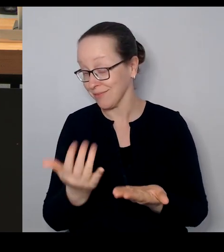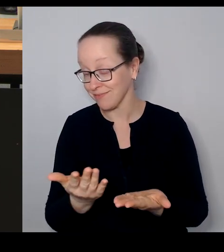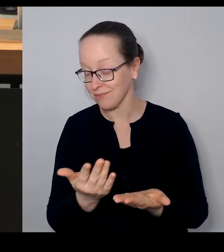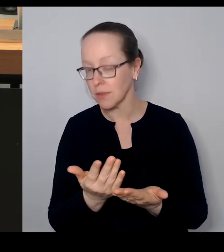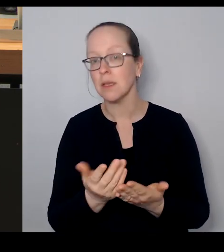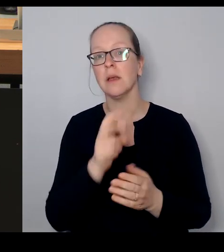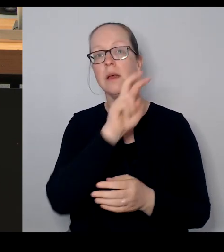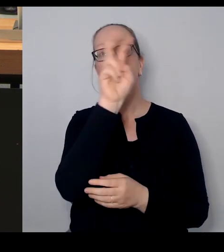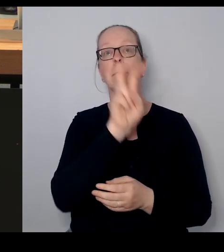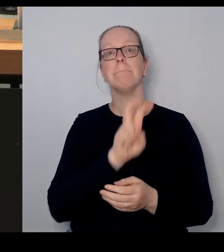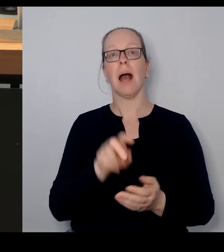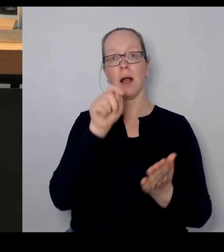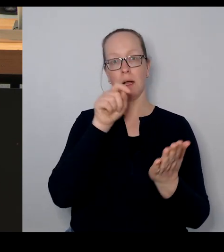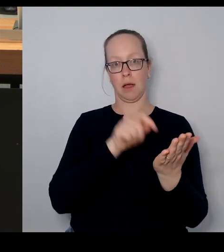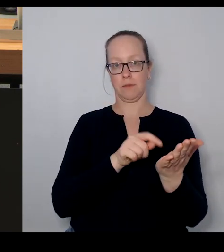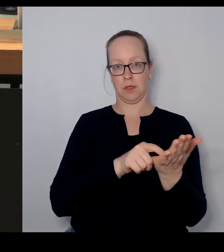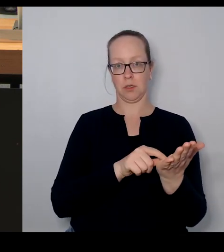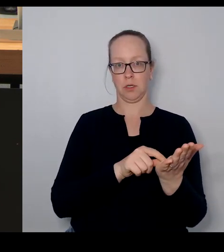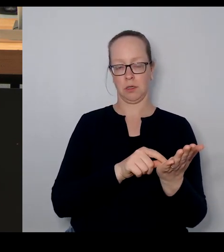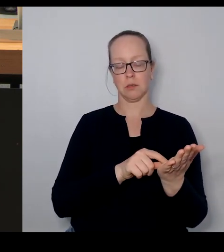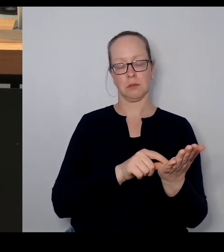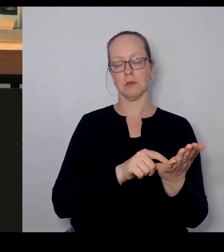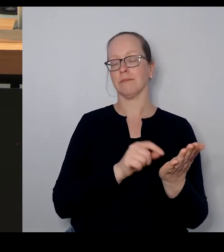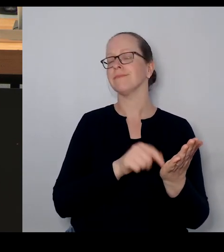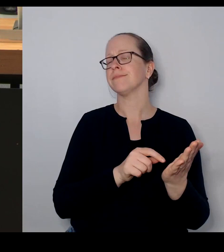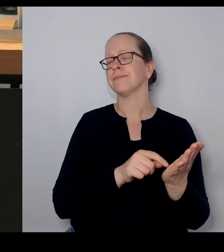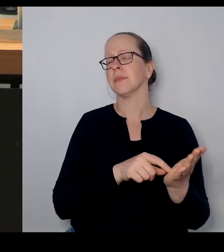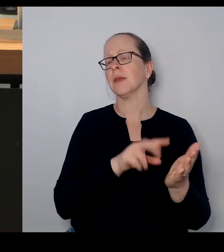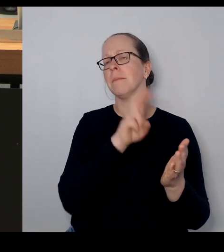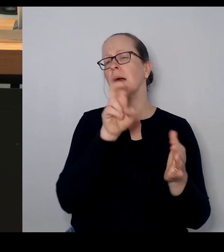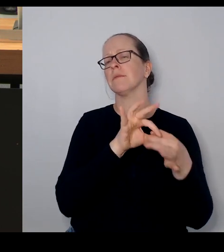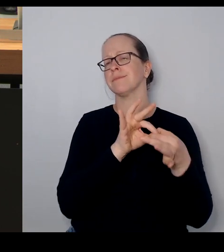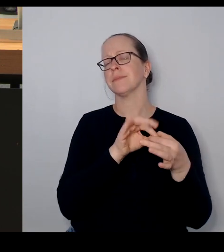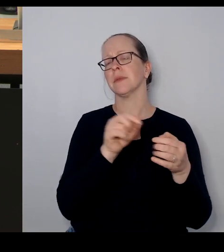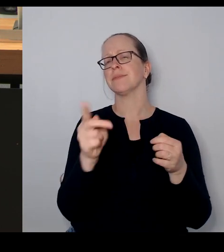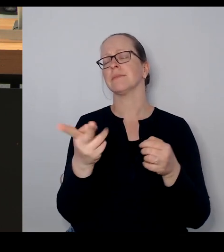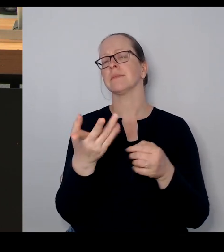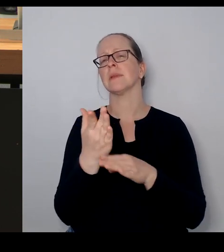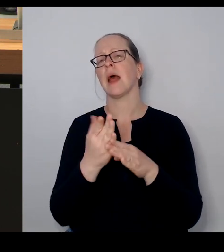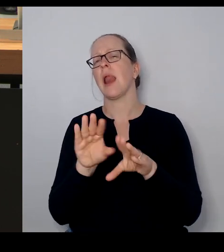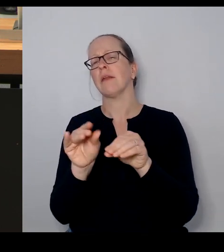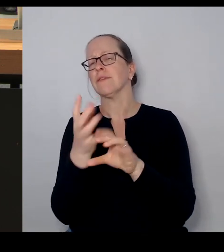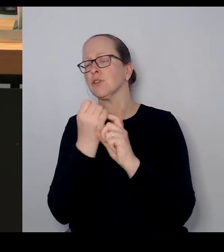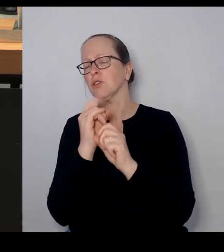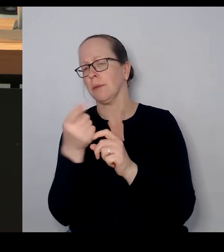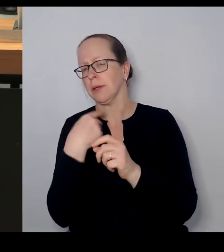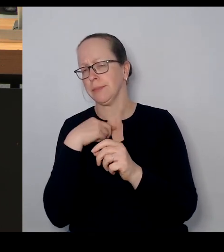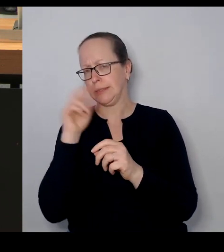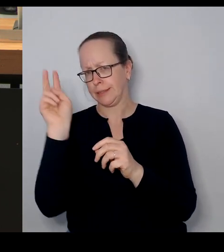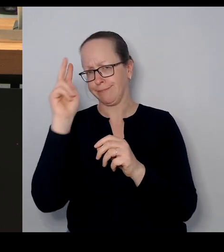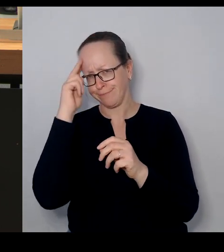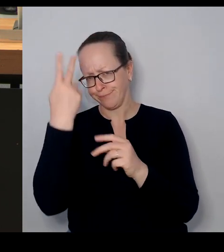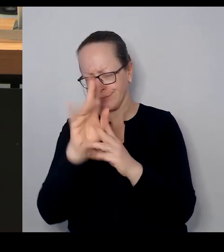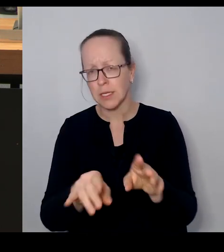dabei ein bisschen vertan haben, Da gibt es auch noch einen Absatz 13 A und der lautet von den Absätzen 8 bis 13,